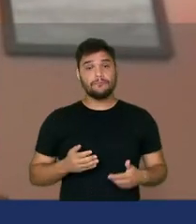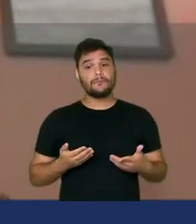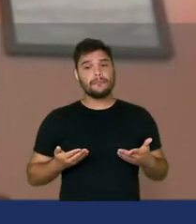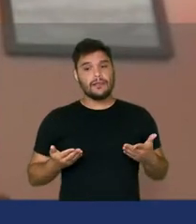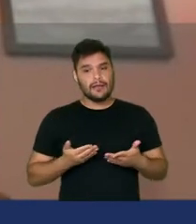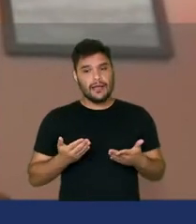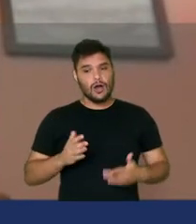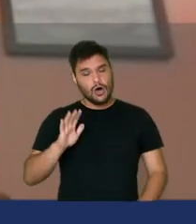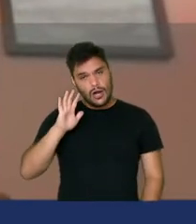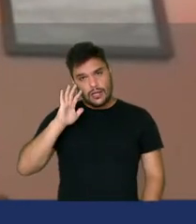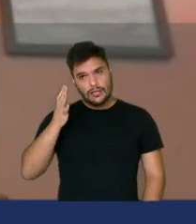DO TRABALHO DO QUOR DE CADA CIDADÃO BRASILEIRO QUE AGORA